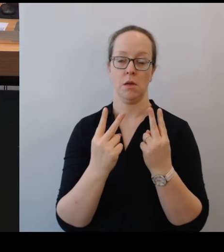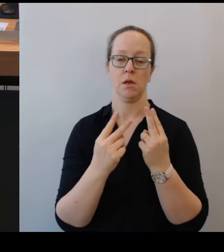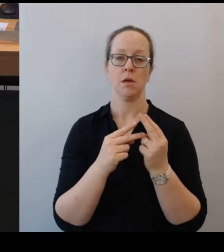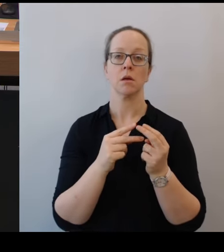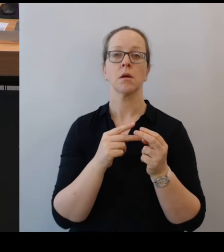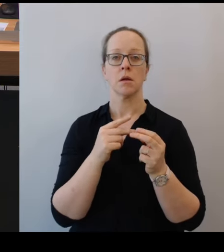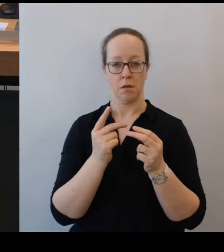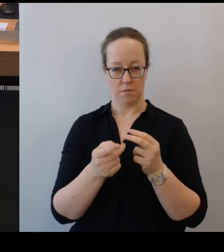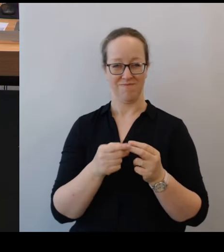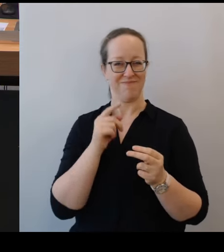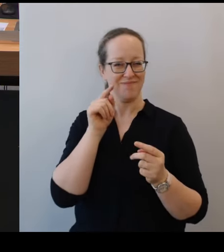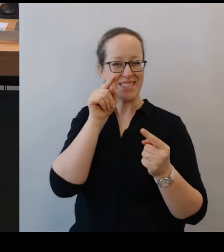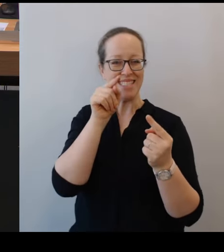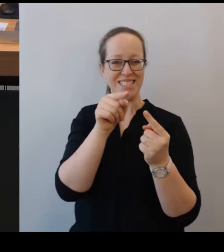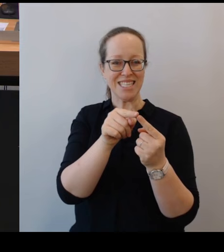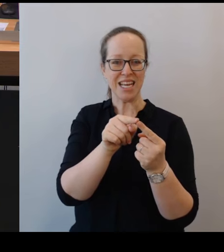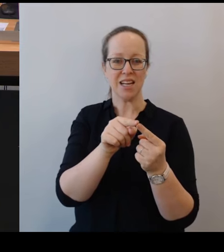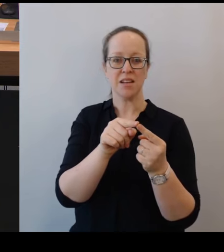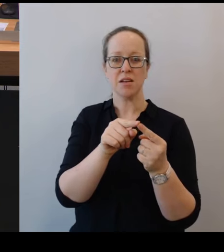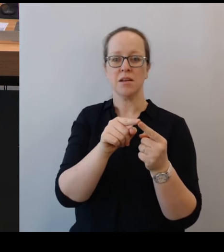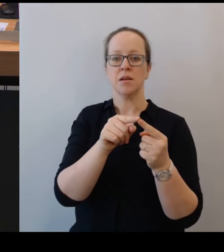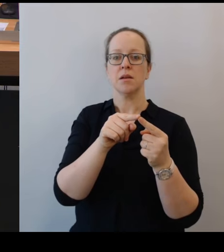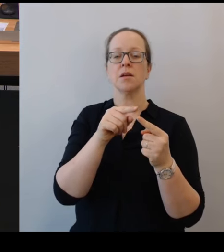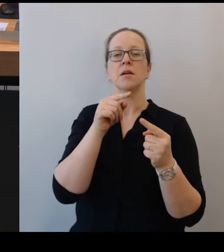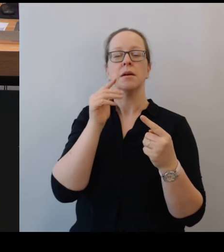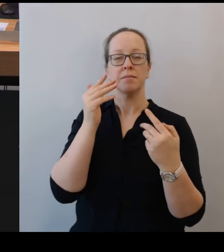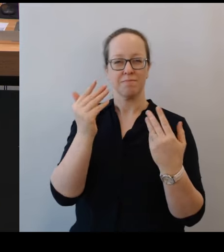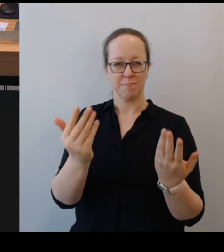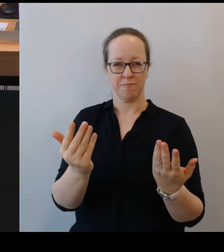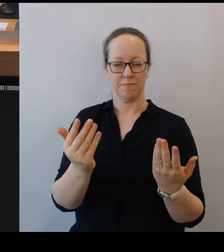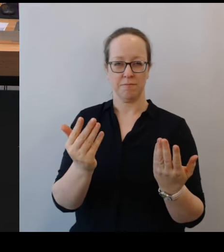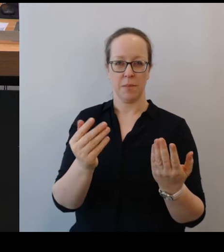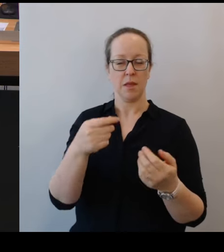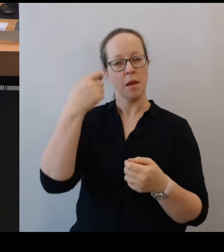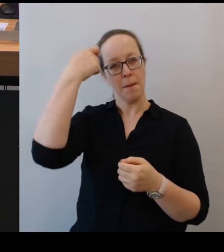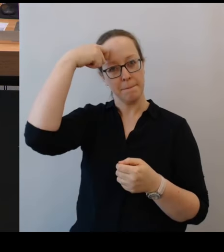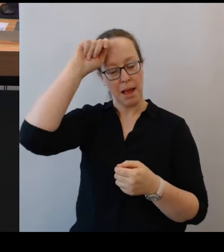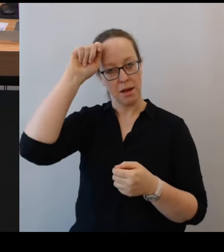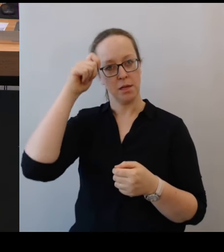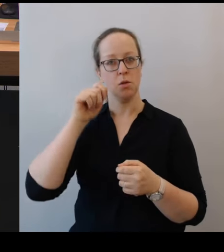Tourismusbranche von allen Reiserestriktionen zu befreien und zu entlasten. (Beifall) Nicht mehr oder